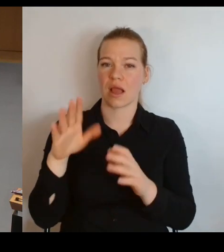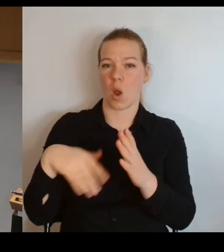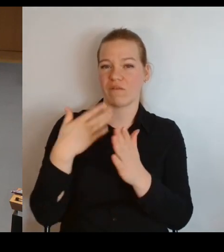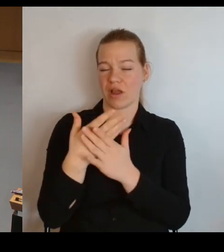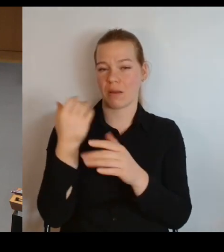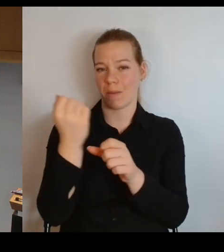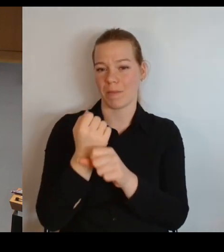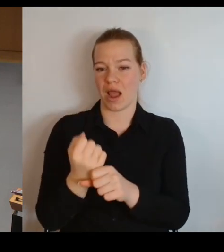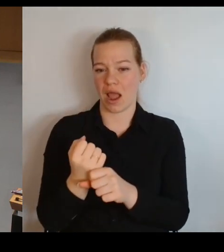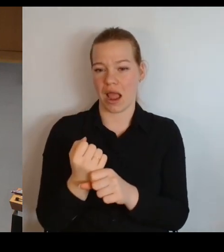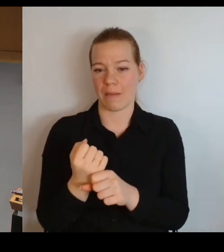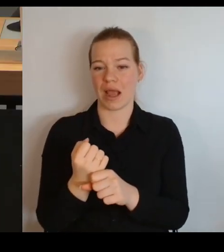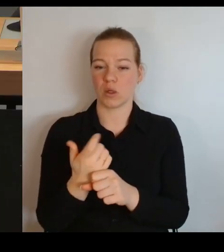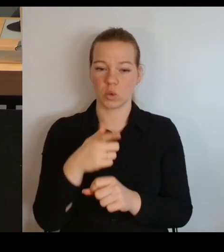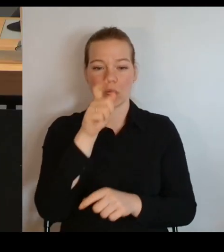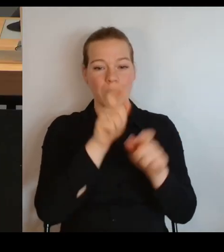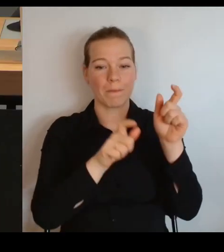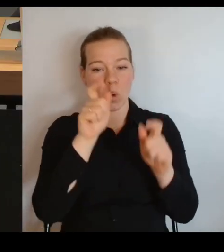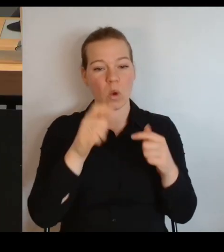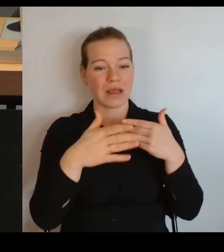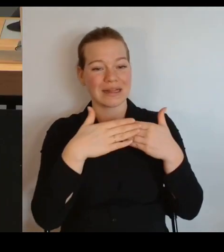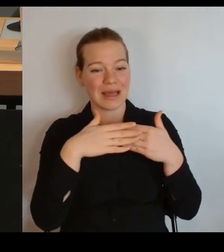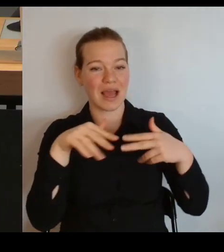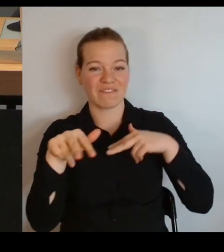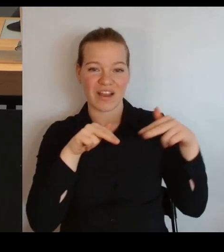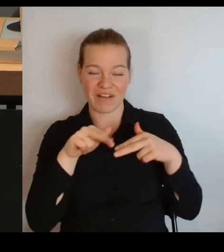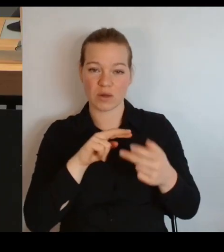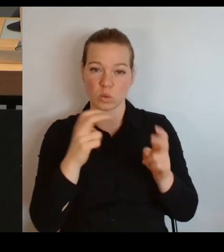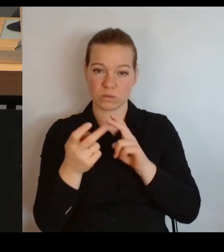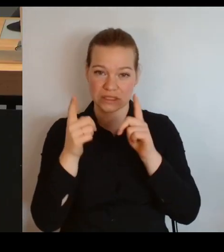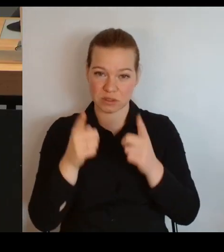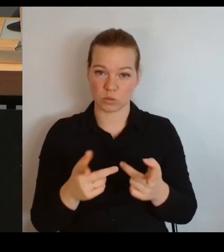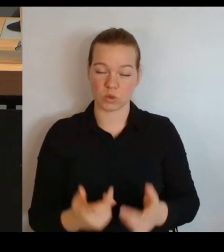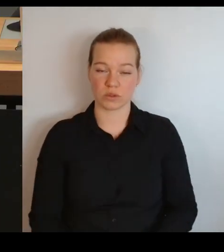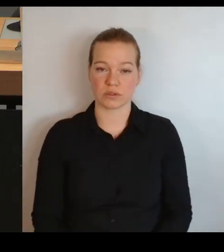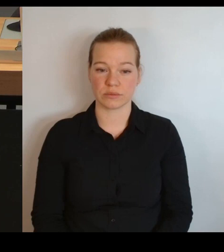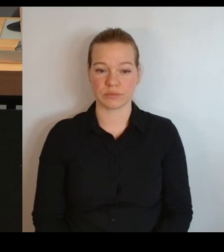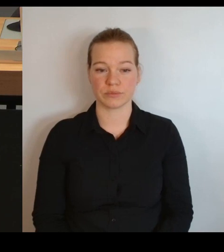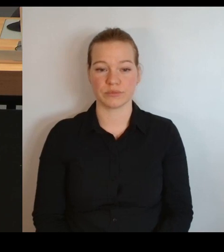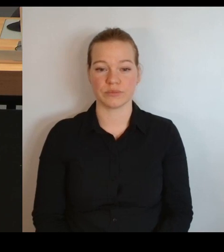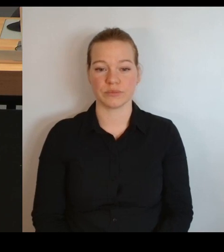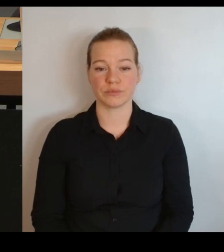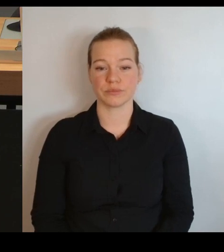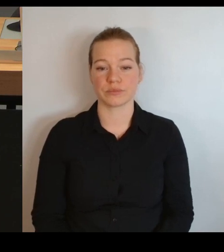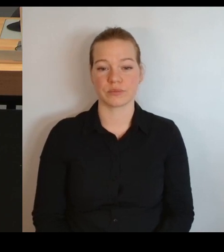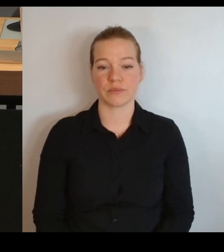Und noch eins zum Abschluss Auch ein Fingerzeig auf die Bezirke greift hier nicht, denn trotz diverser